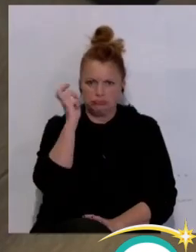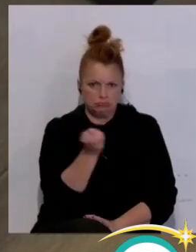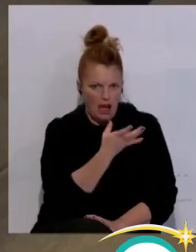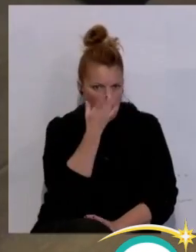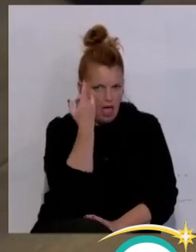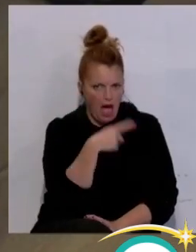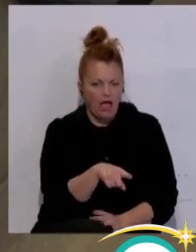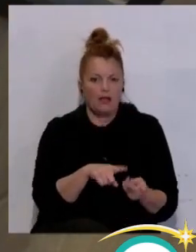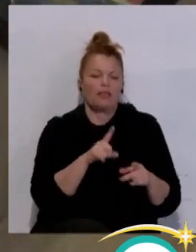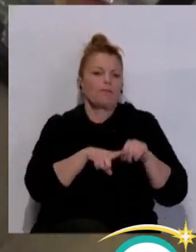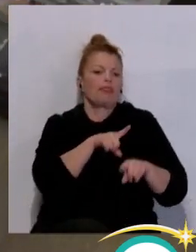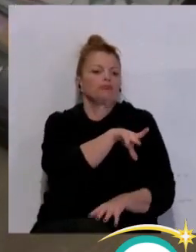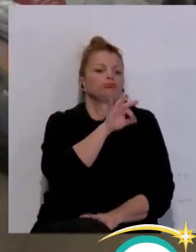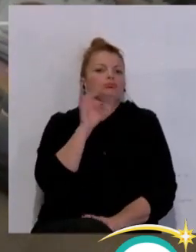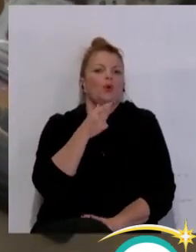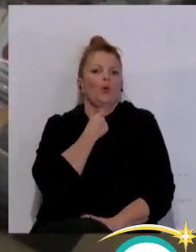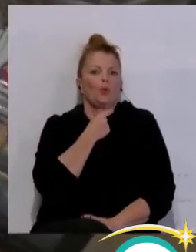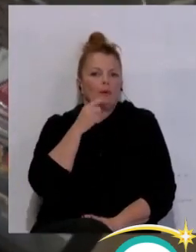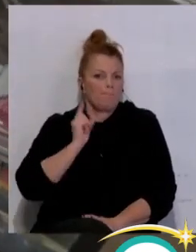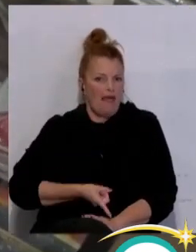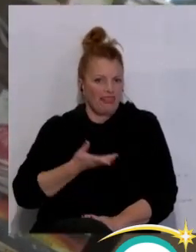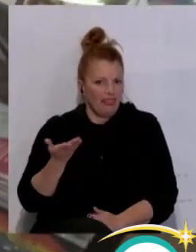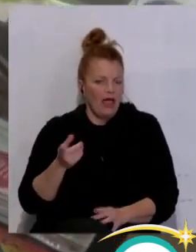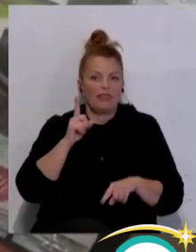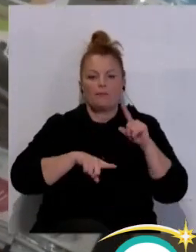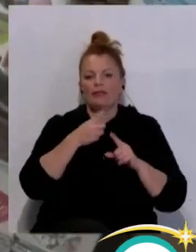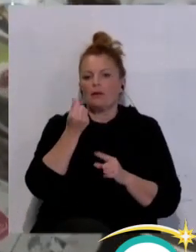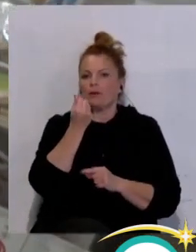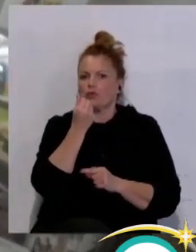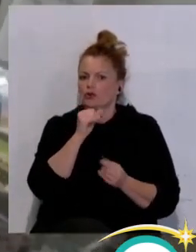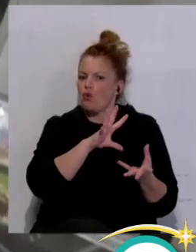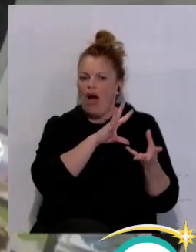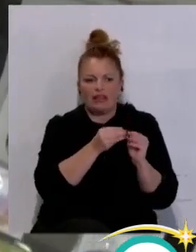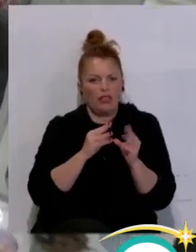gusto del consumidor elige el producto y según el presupuesto adaptable a cualquier bolsillo